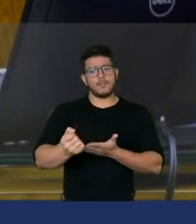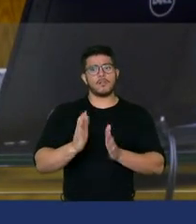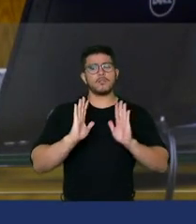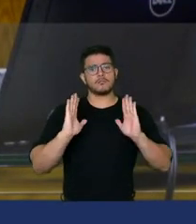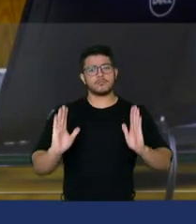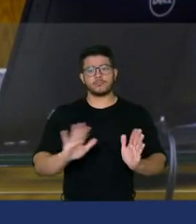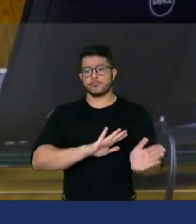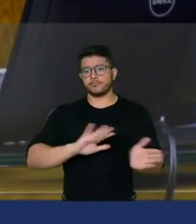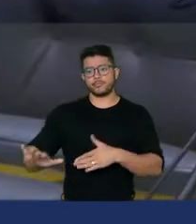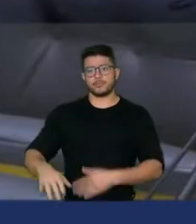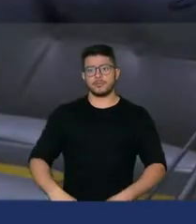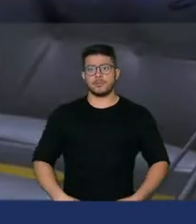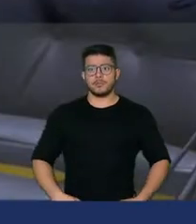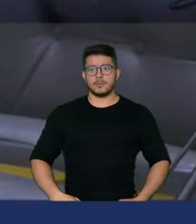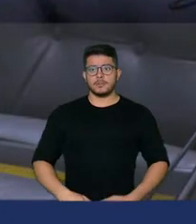PLENÁRIO ENTRE DEPUTADO MORA E ELI. ESSE DEBATE ESTÁ